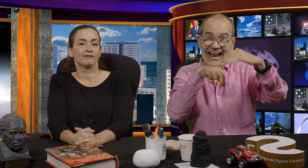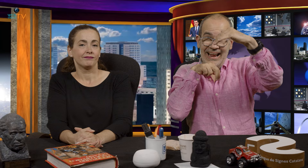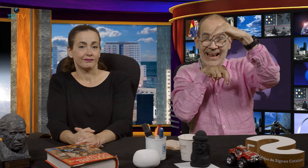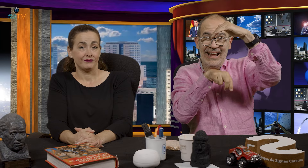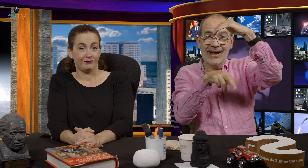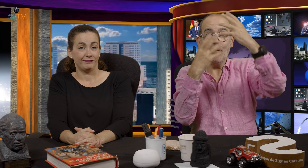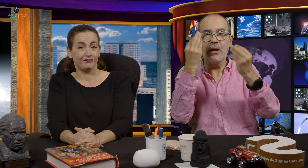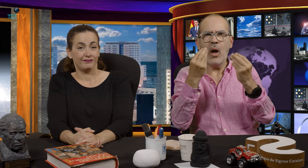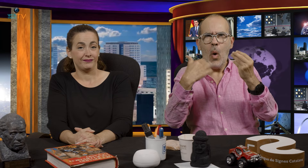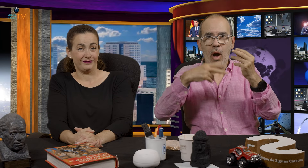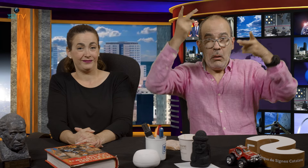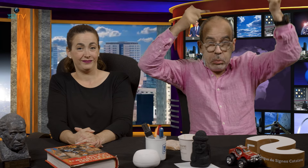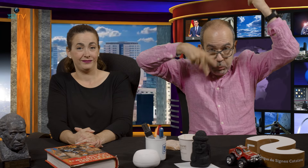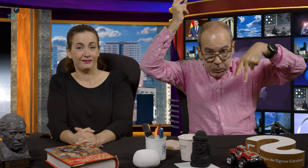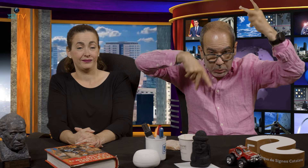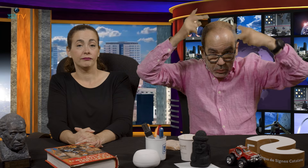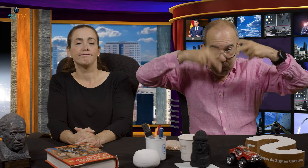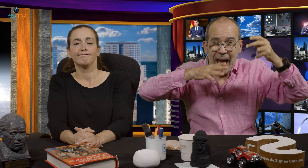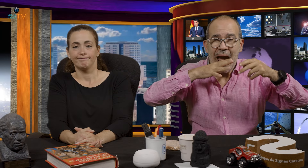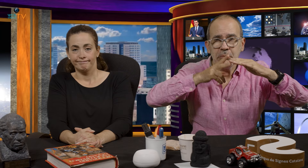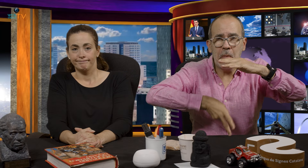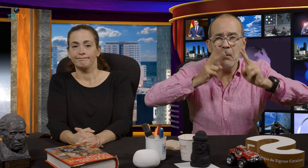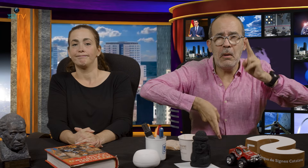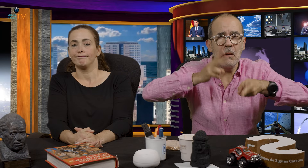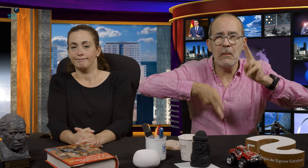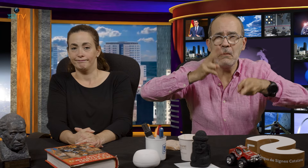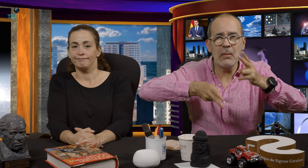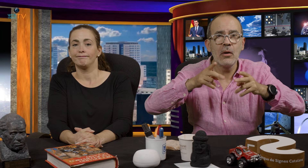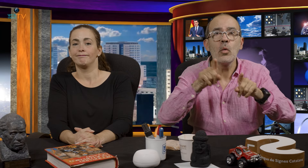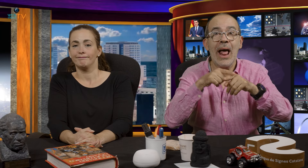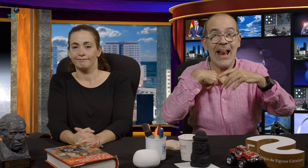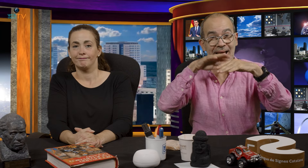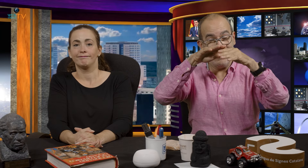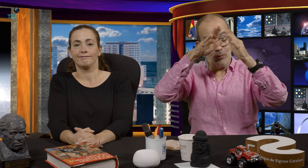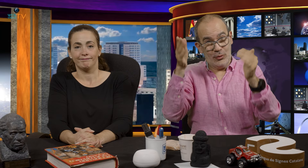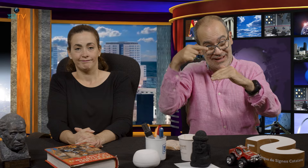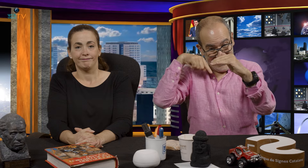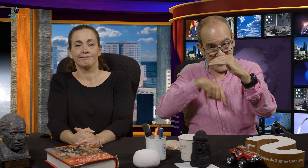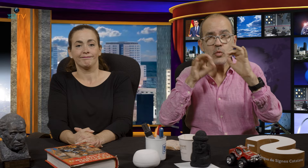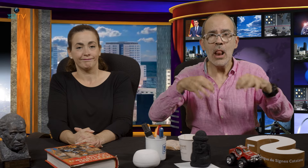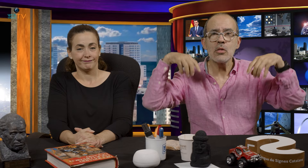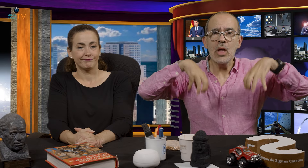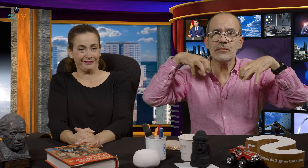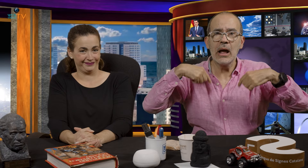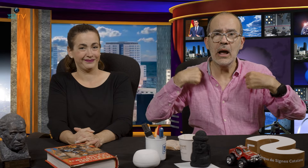En el túnel habilitado para los visitantes caía agua del techo, parecía que lloviese dentro de la cueva.